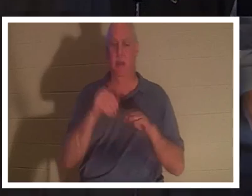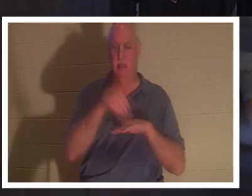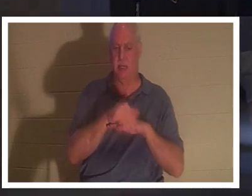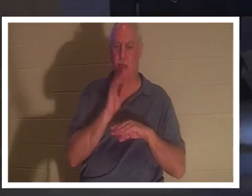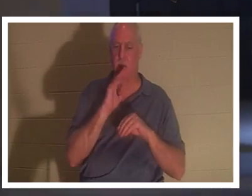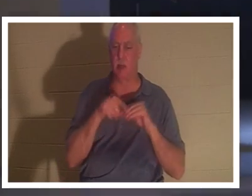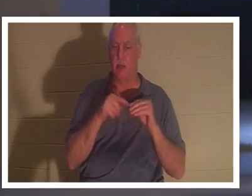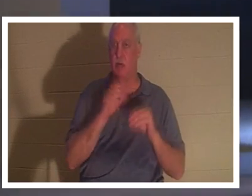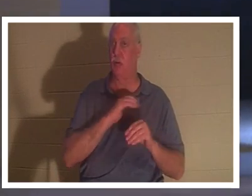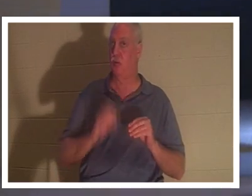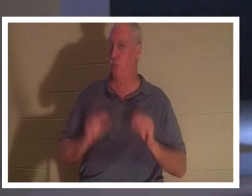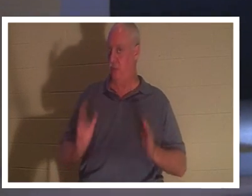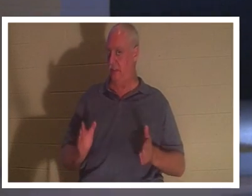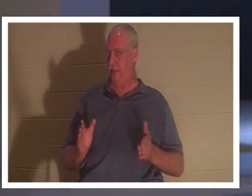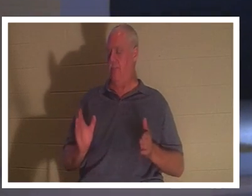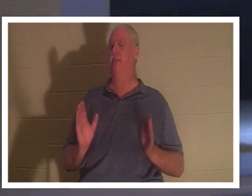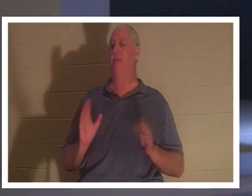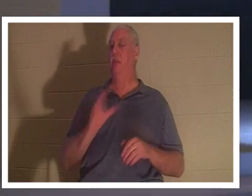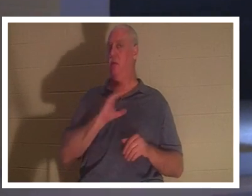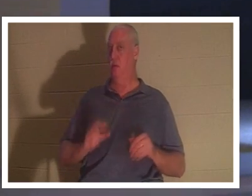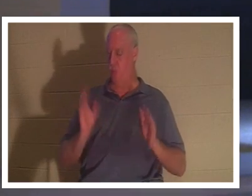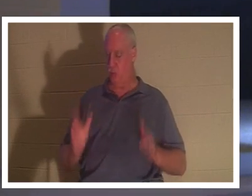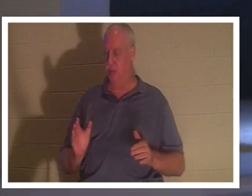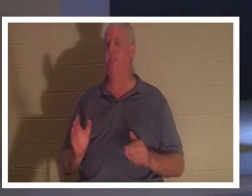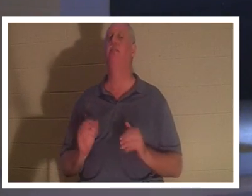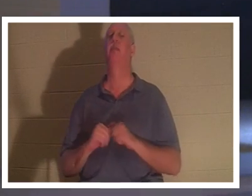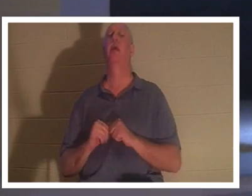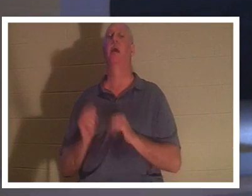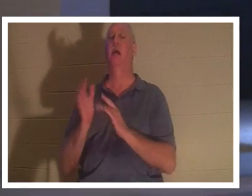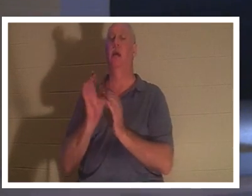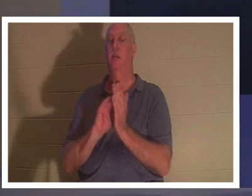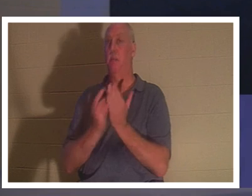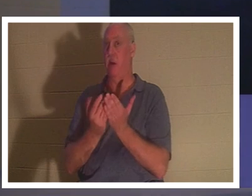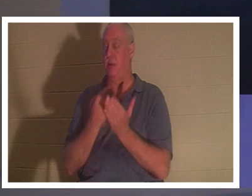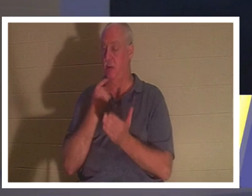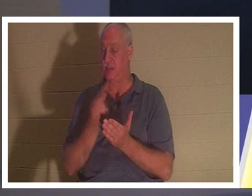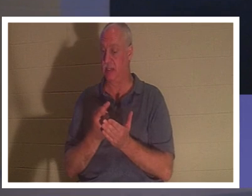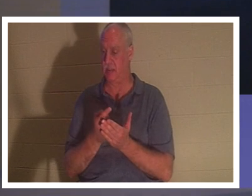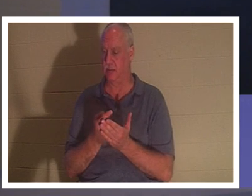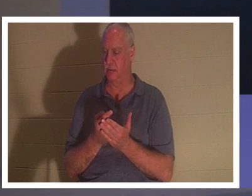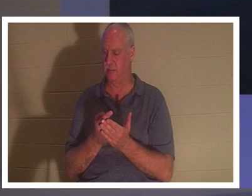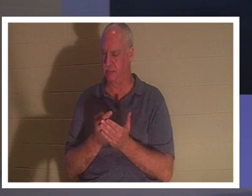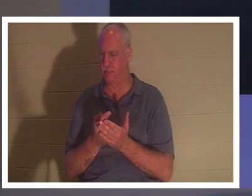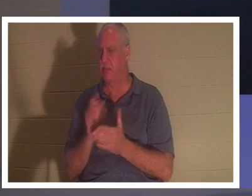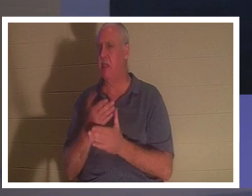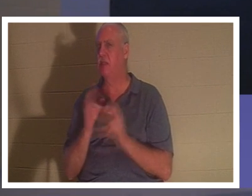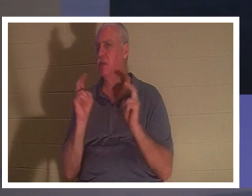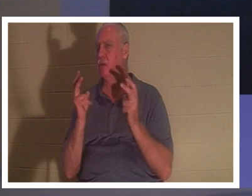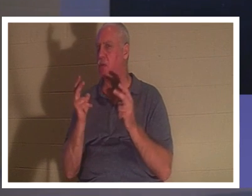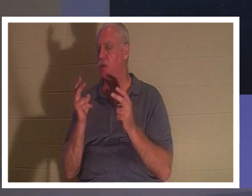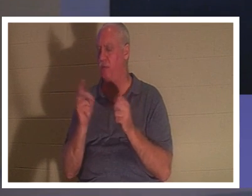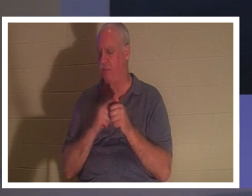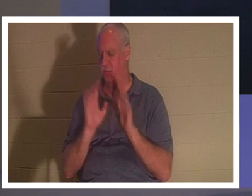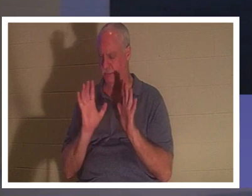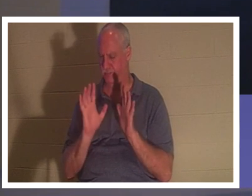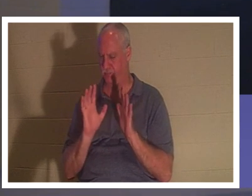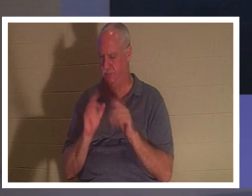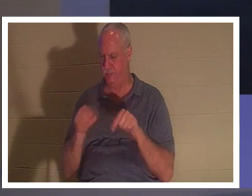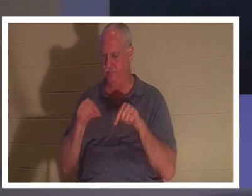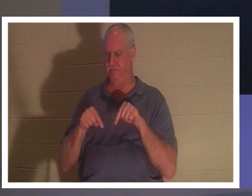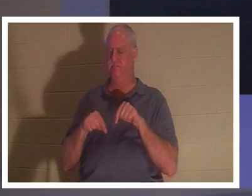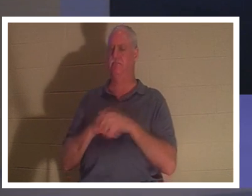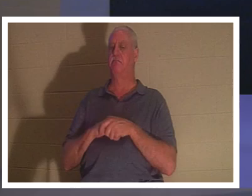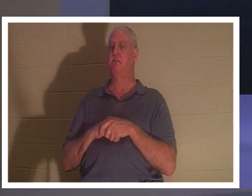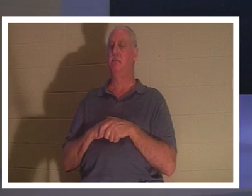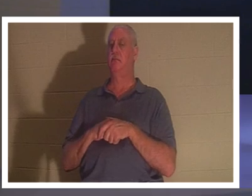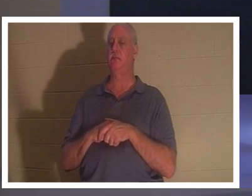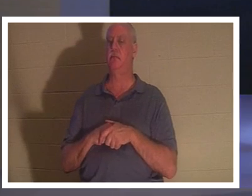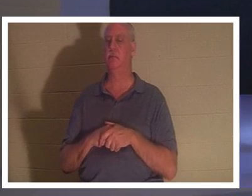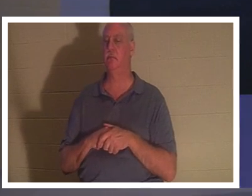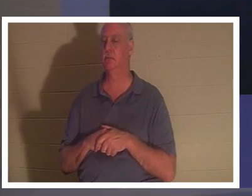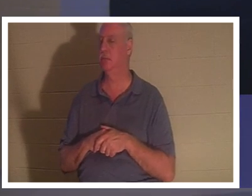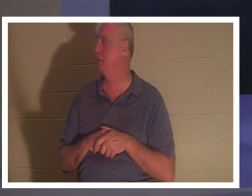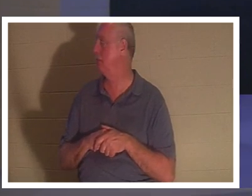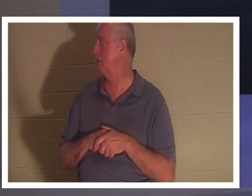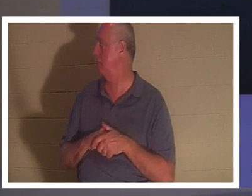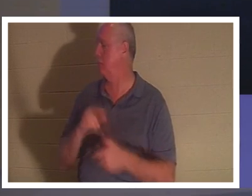基督徒。圣经说，让我先跟你们分享一句话。维尔娜·赖特 (Verna Wright) 说道：“在